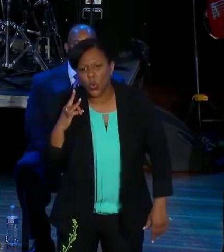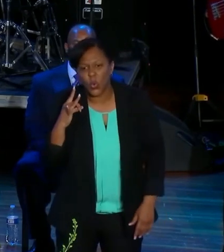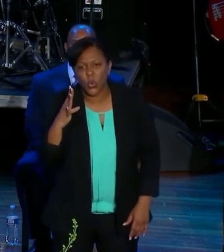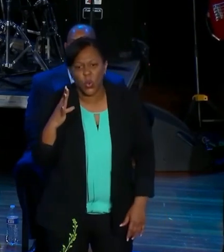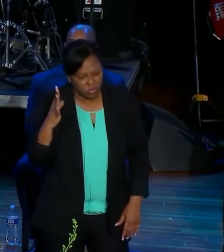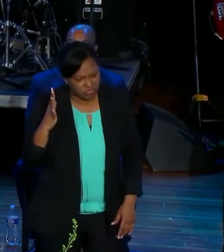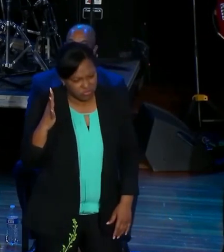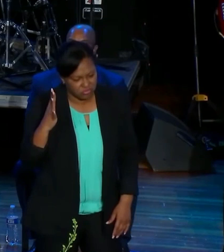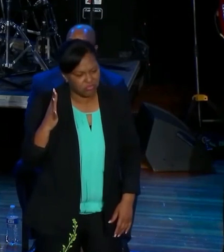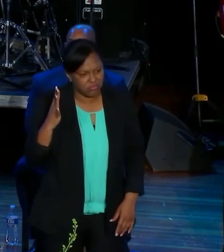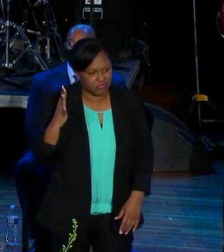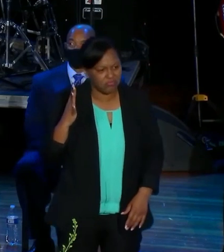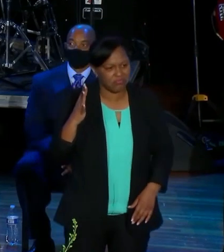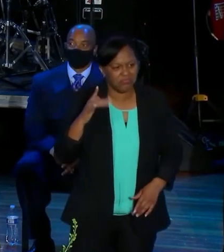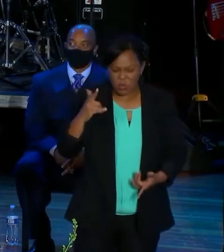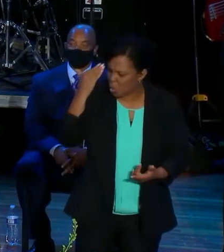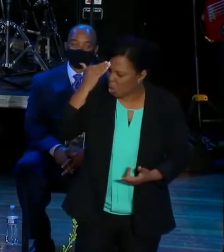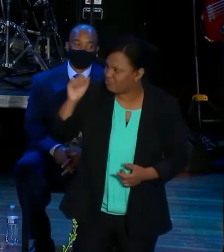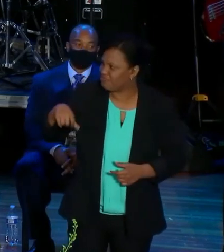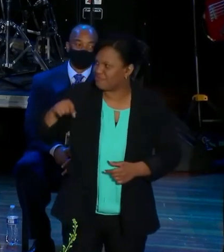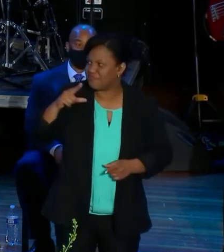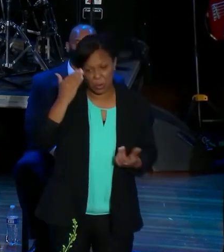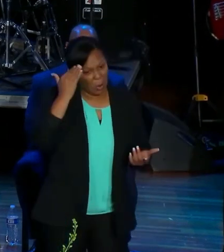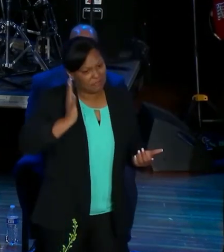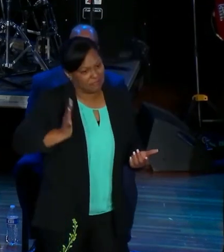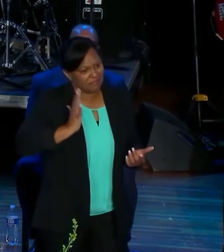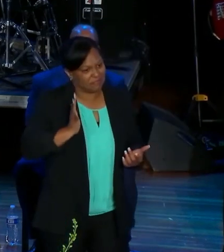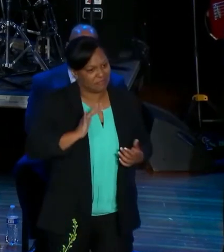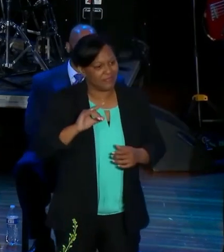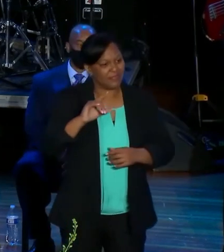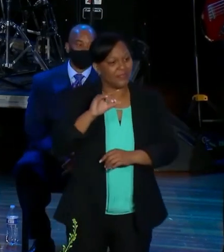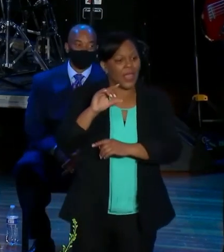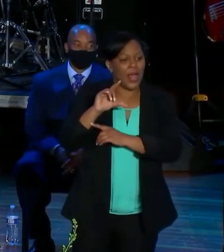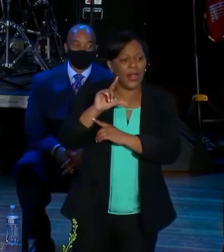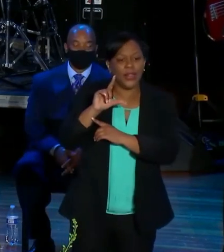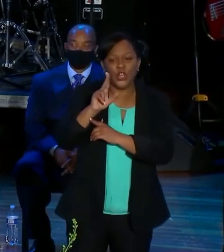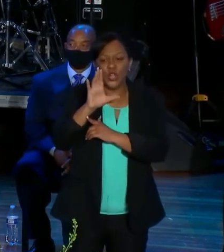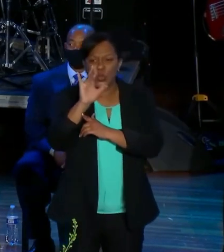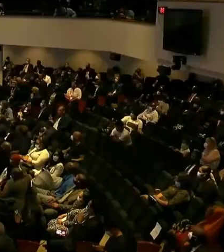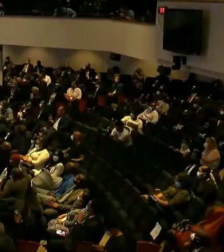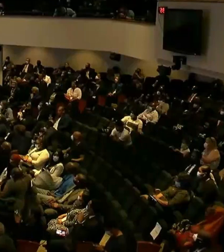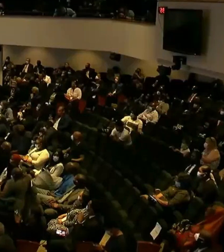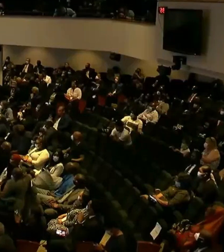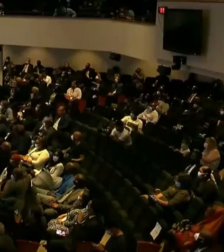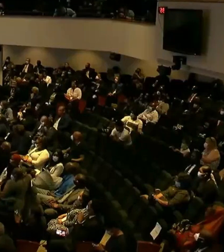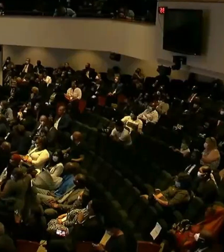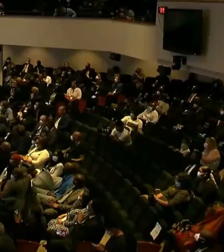Men vi hade kackelackor, En sak som jag kom underfund med när det gäller kackerlackor är